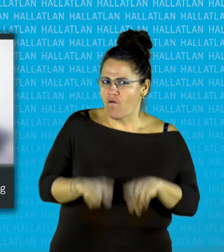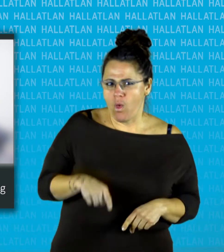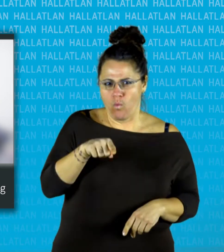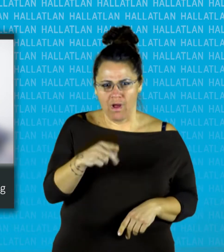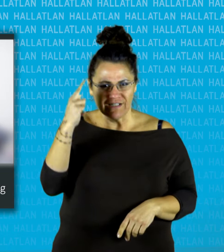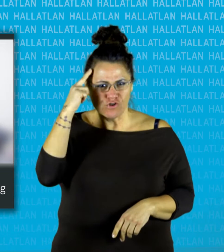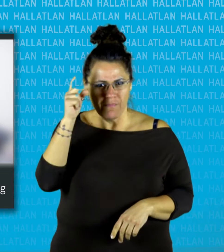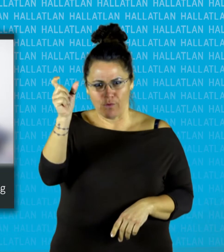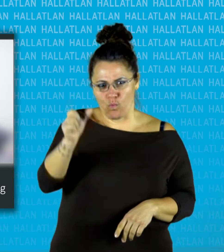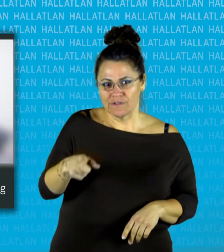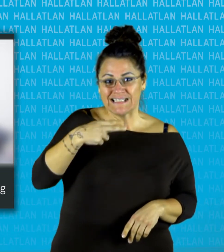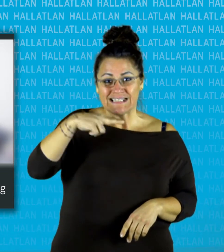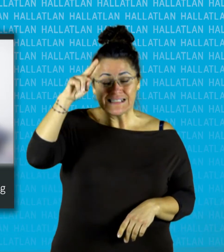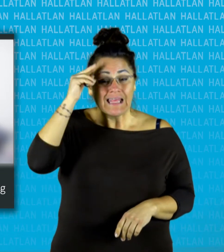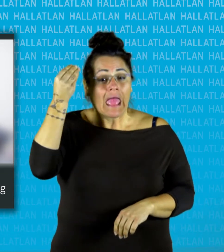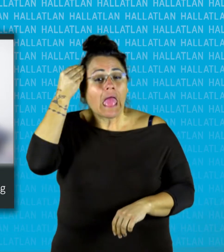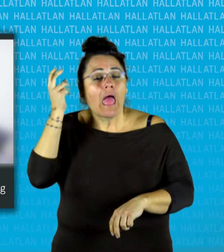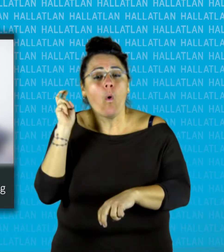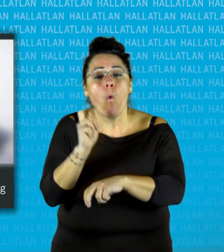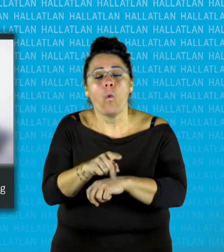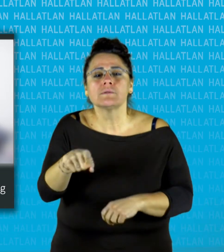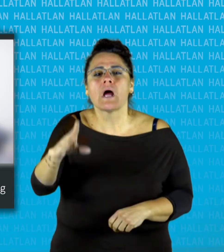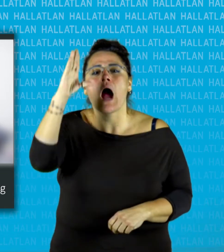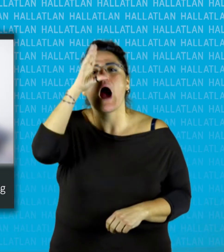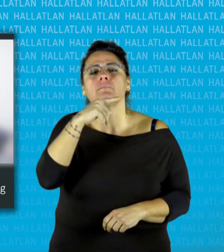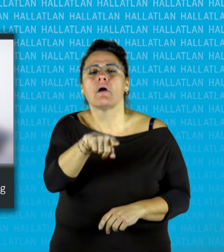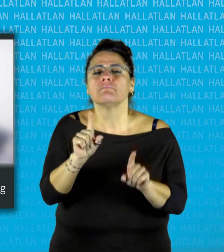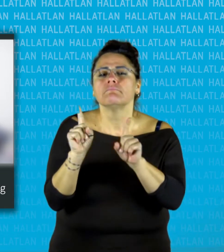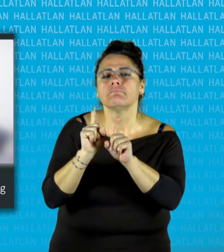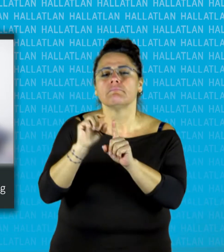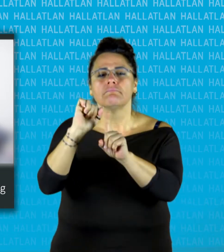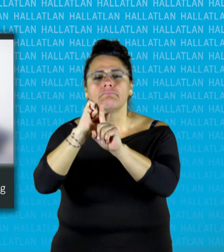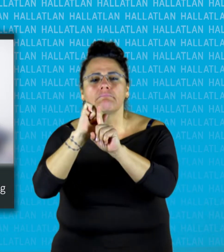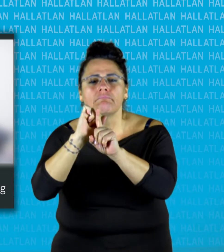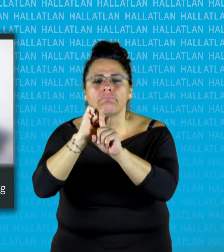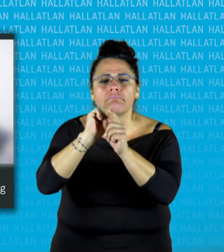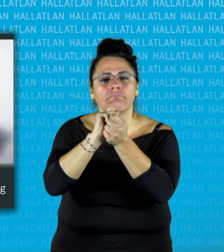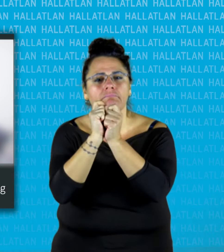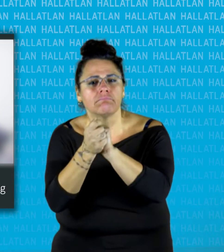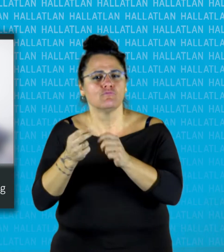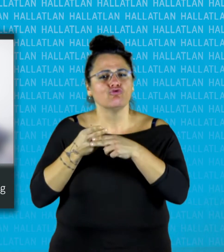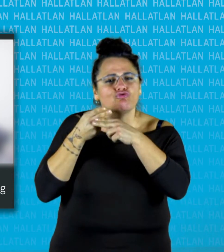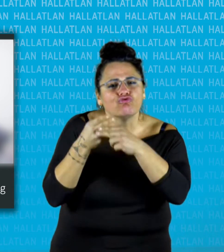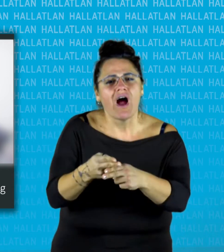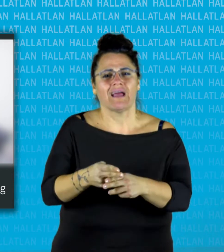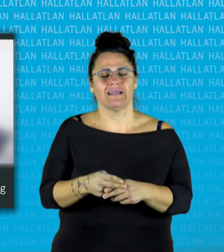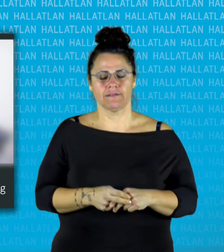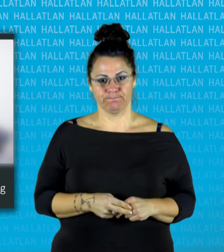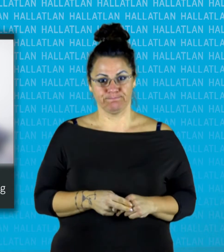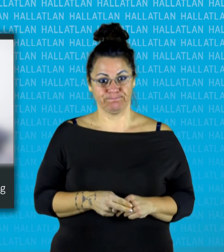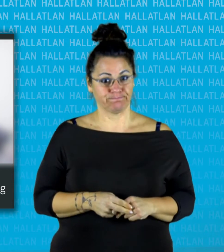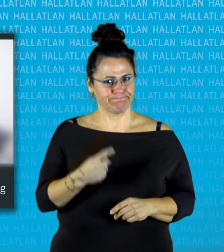Kriszti az emberi oldalához ért,